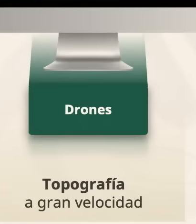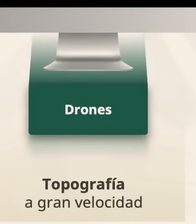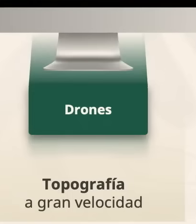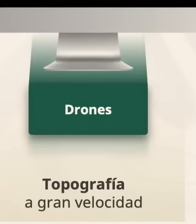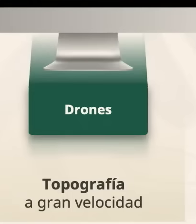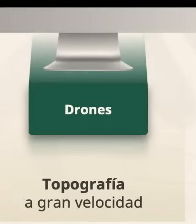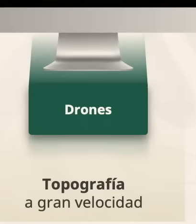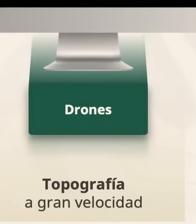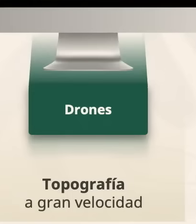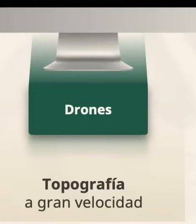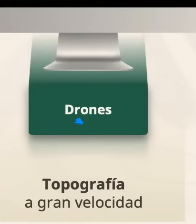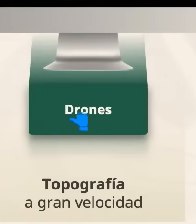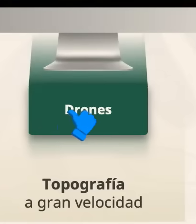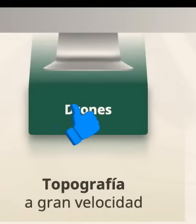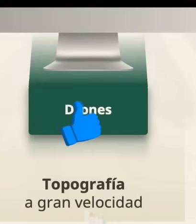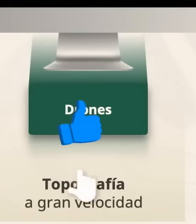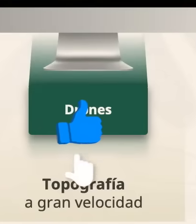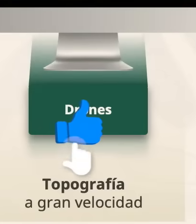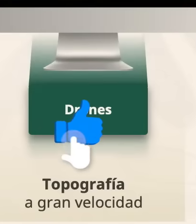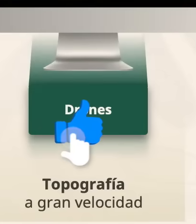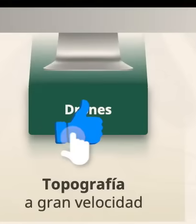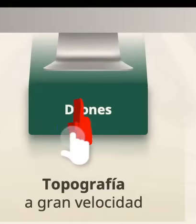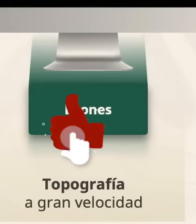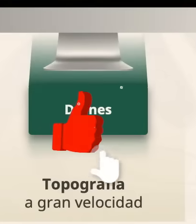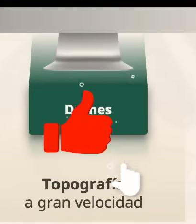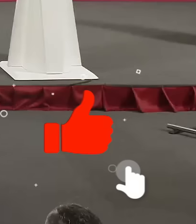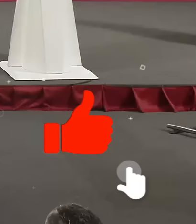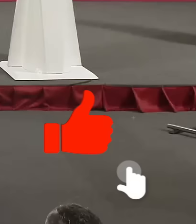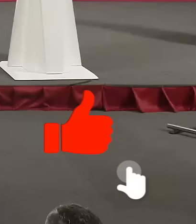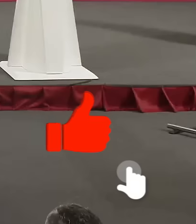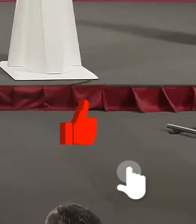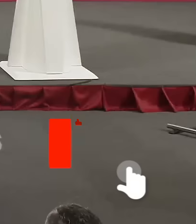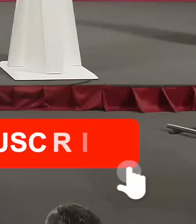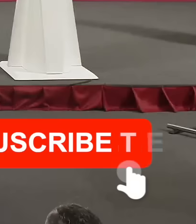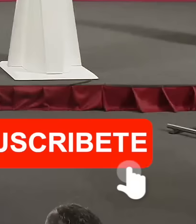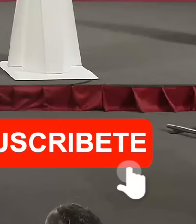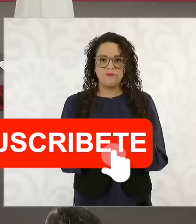reducir los tiempos de atención ante las fallas o algún evento meteorológico y Por último, pues